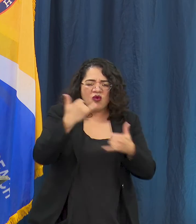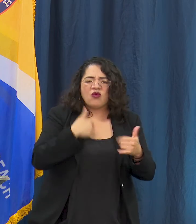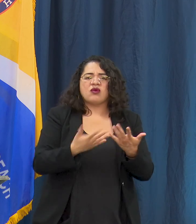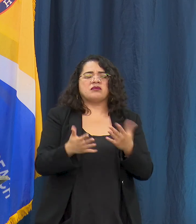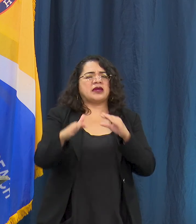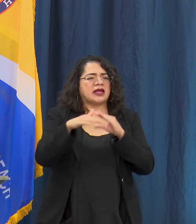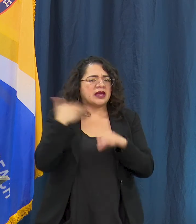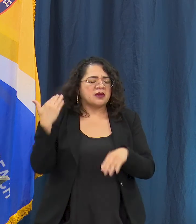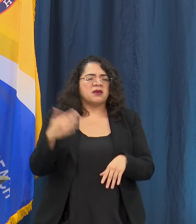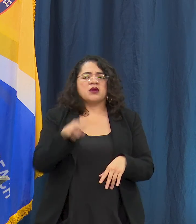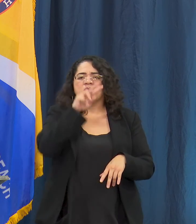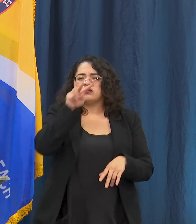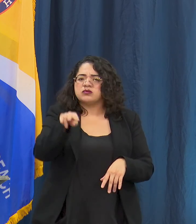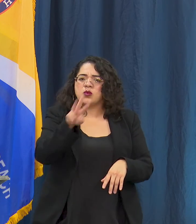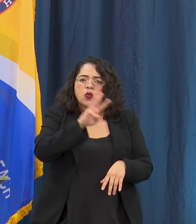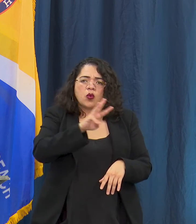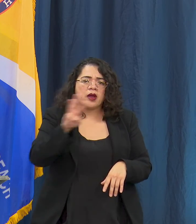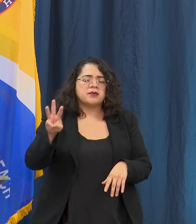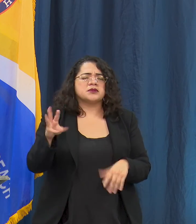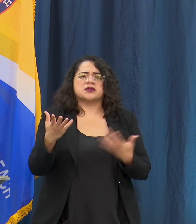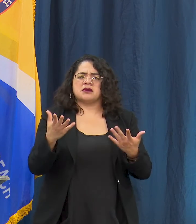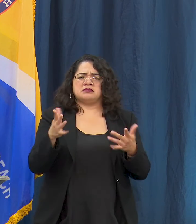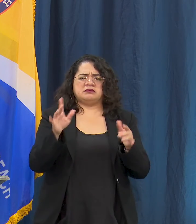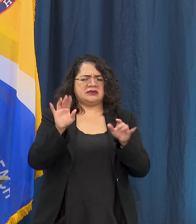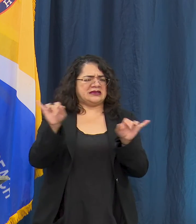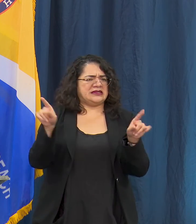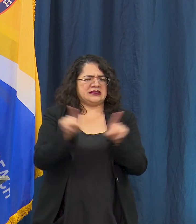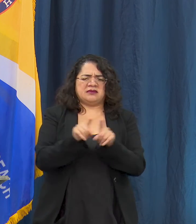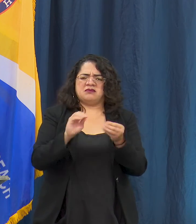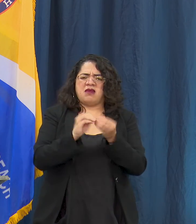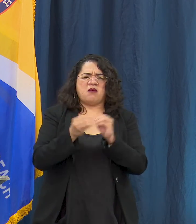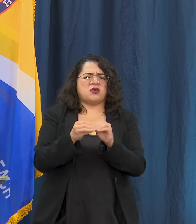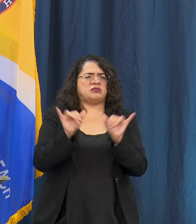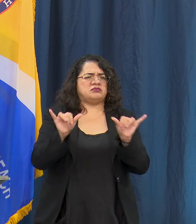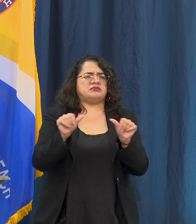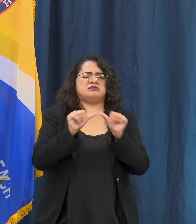información no de Jenna mara no saline en información sapore entonces esto es